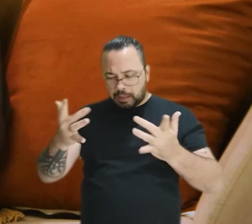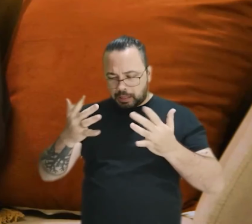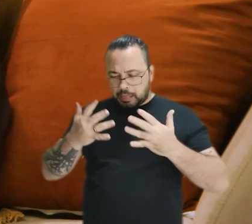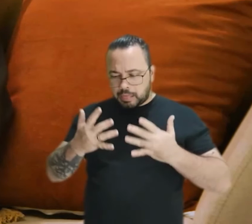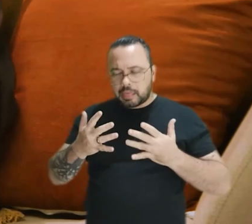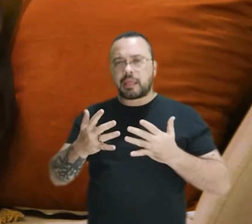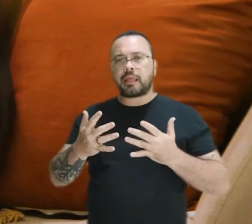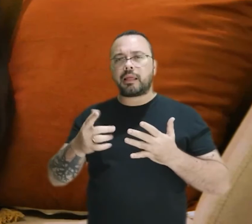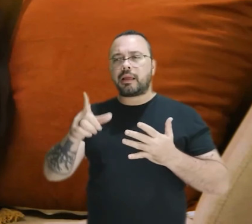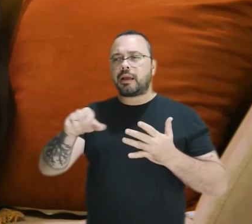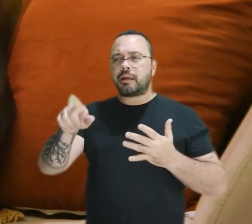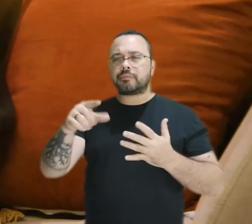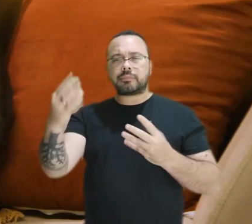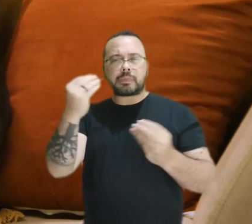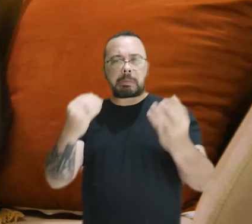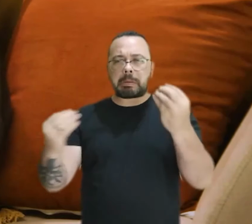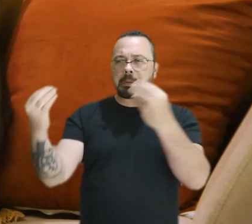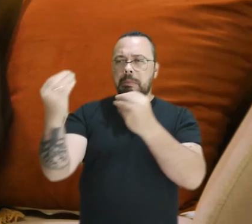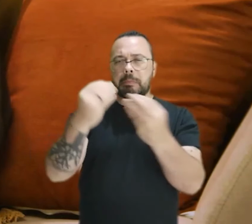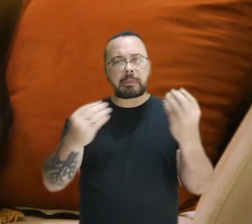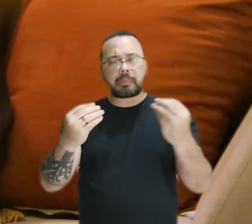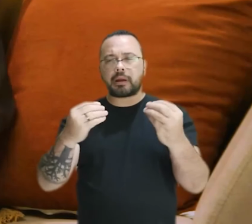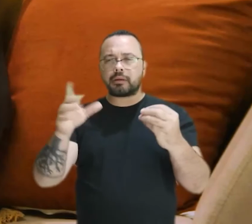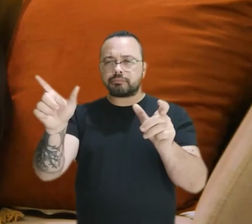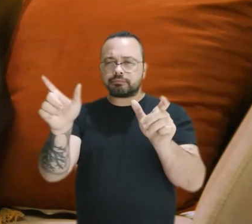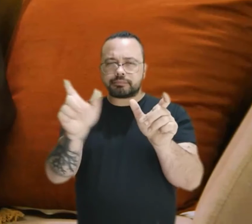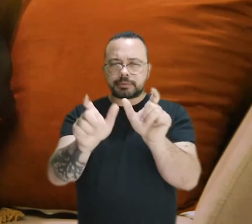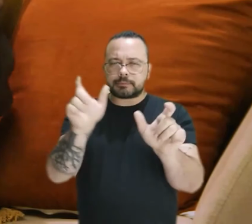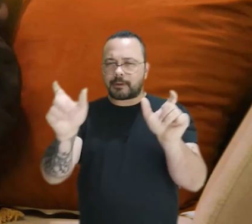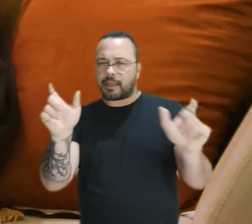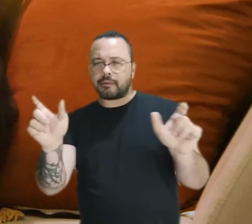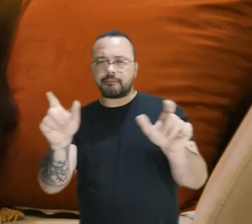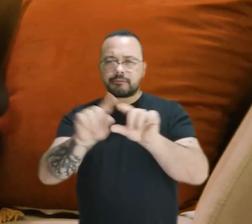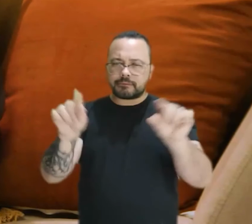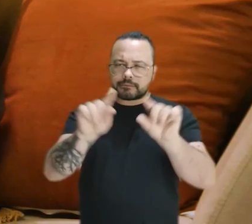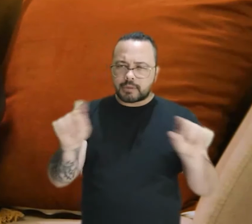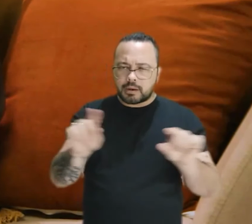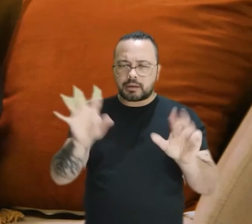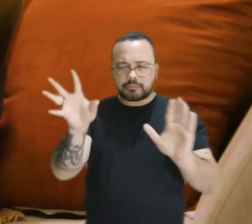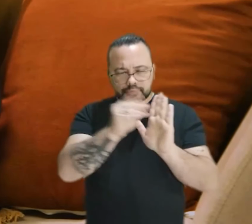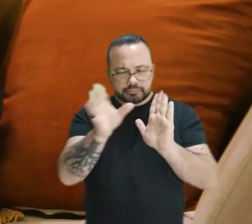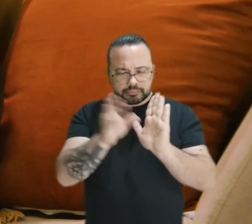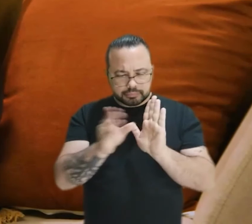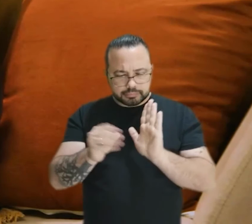Desses momentos mais inusitados, ou descontraídos,